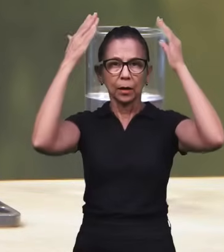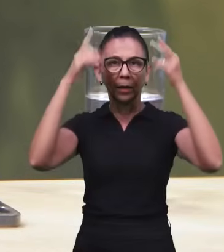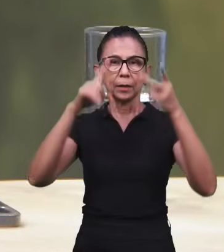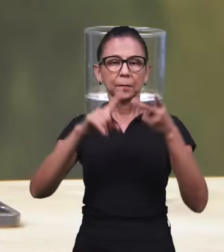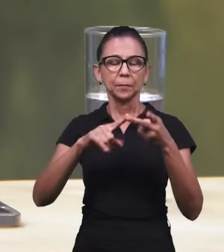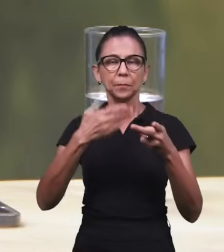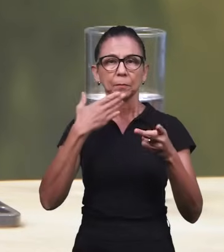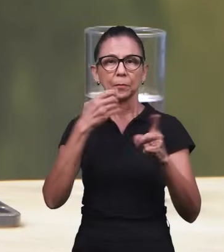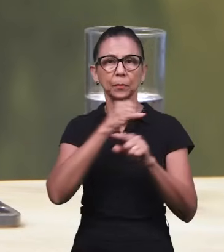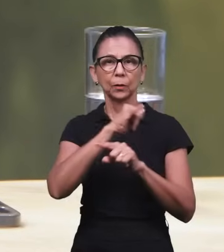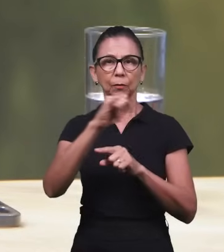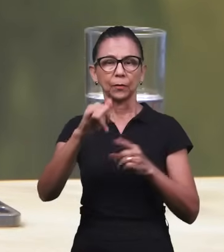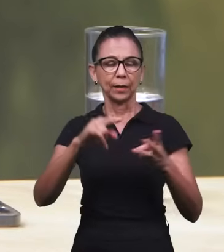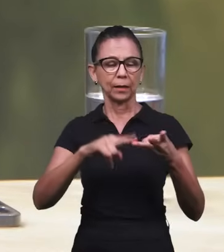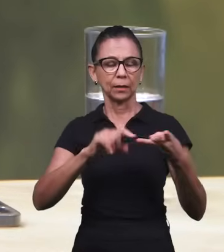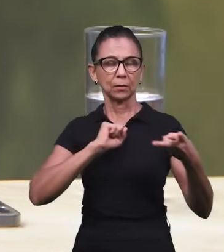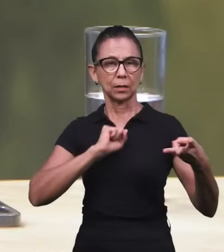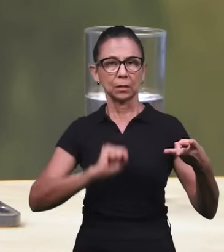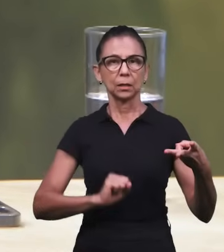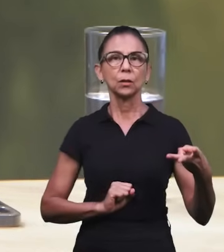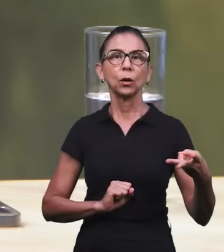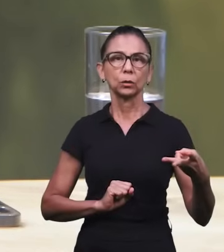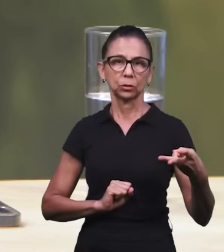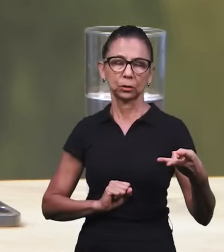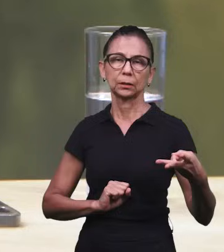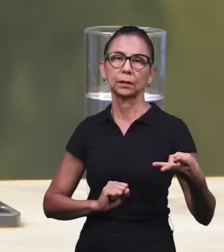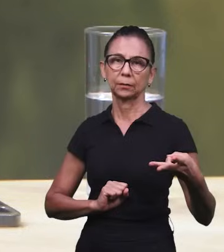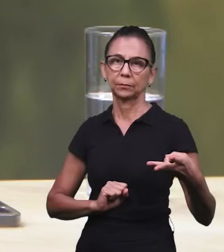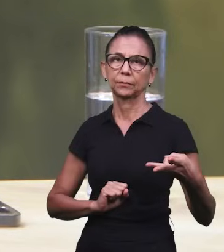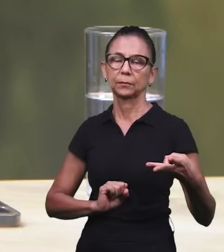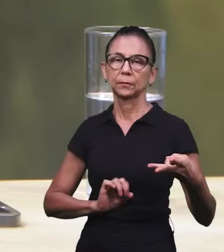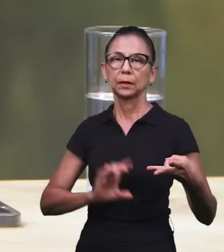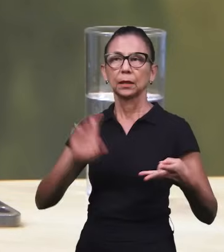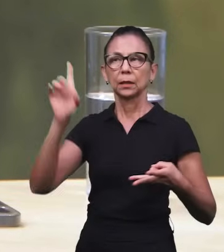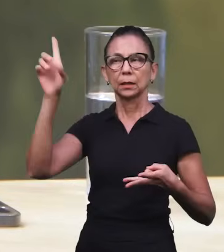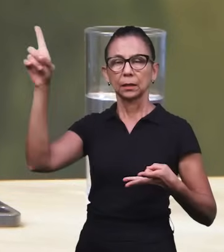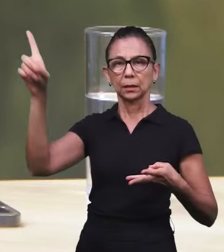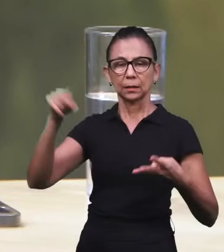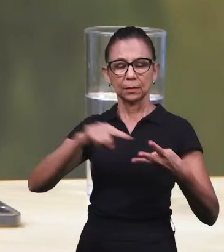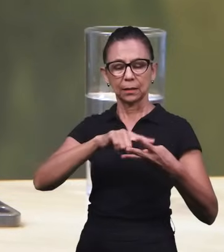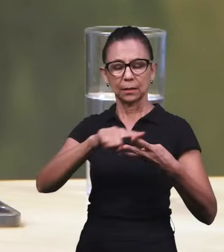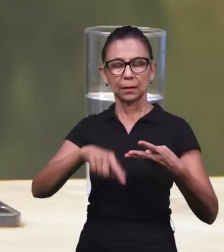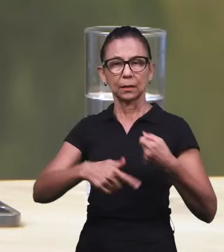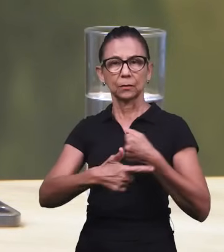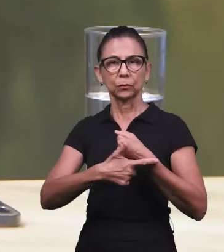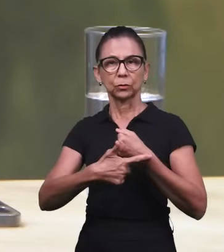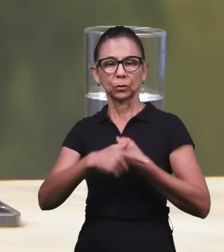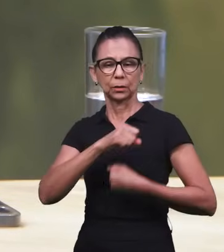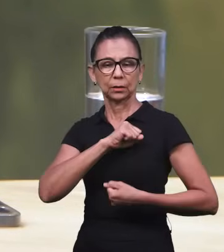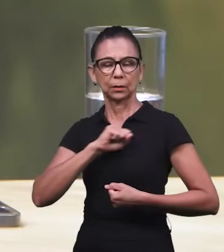o sacerdote Então esse era o governo de Deus para o povo e Samuel exerceu essas três condições ele